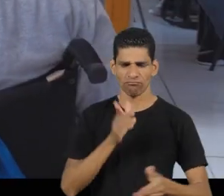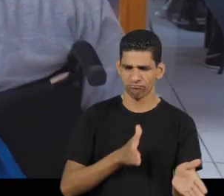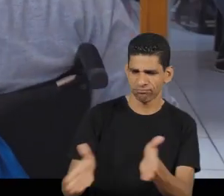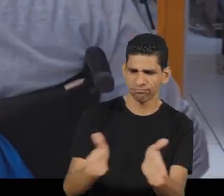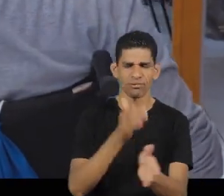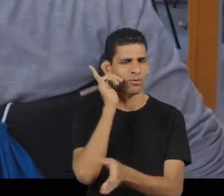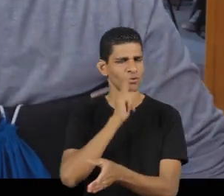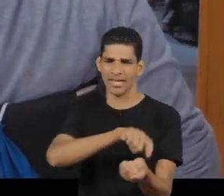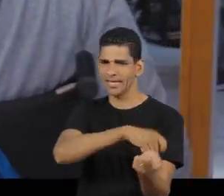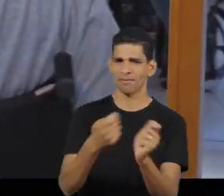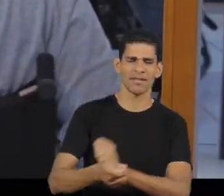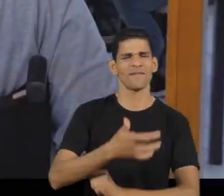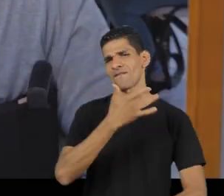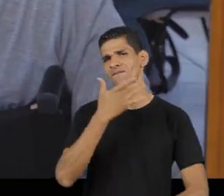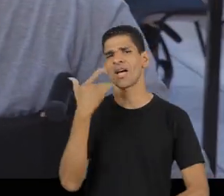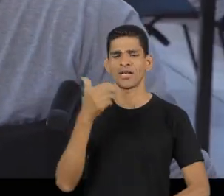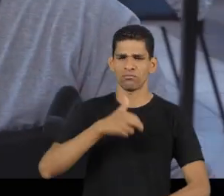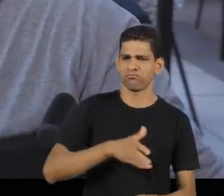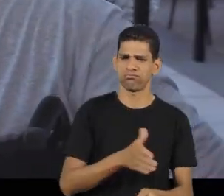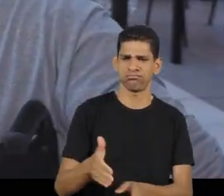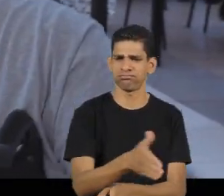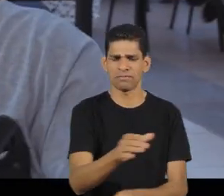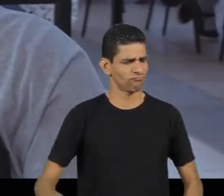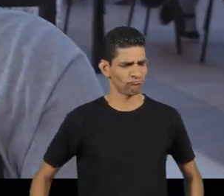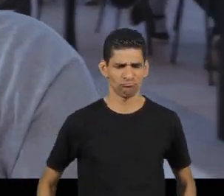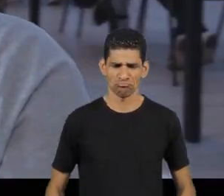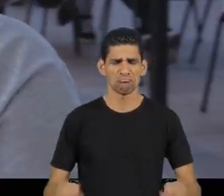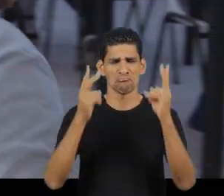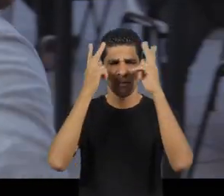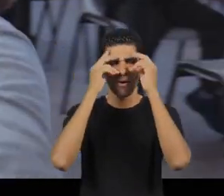e bem tranquilo.